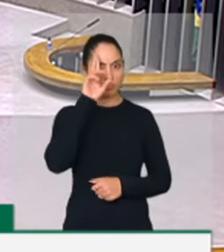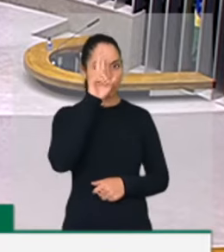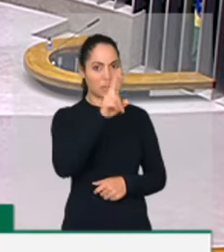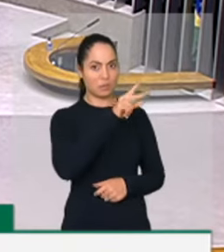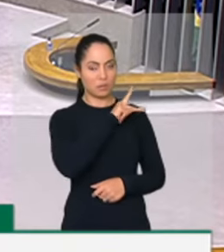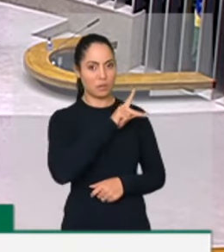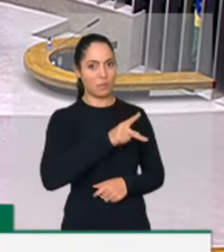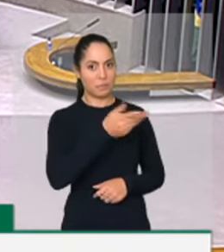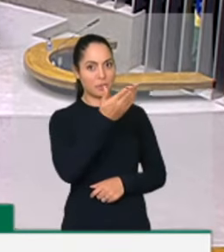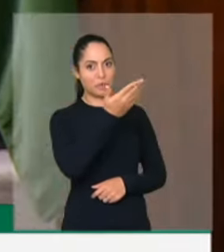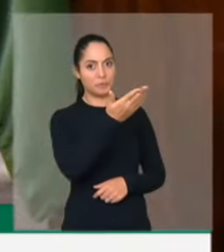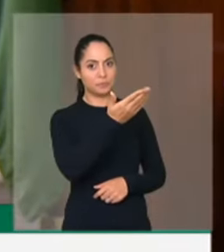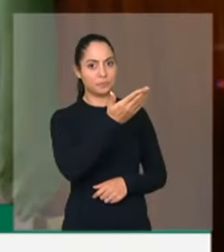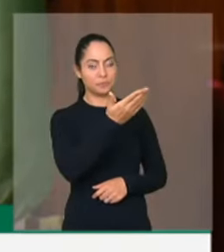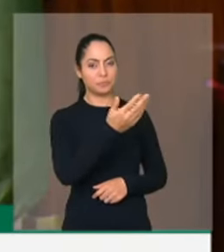PRESIDENTE... SENHORAS E